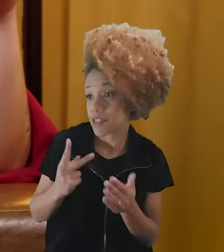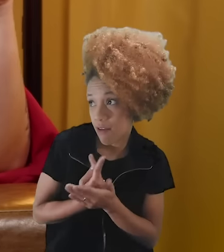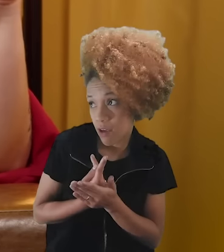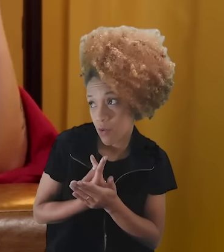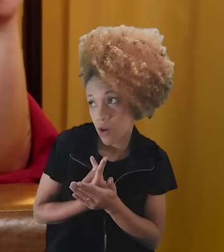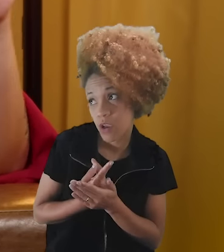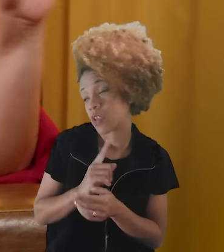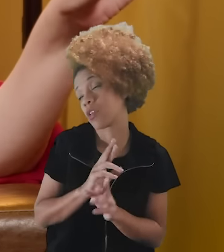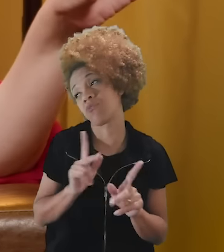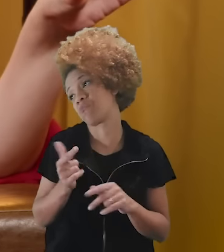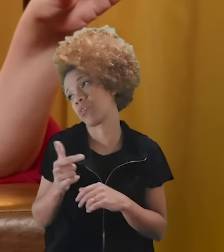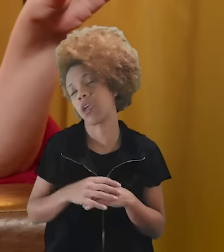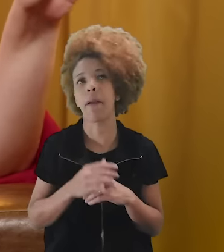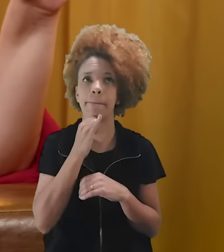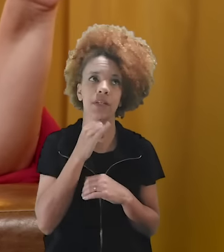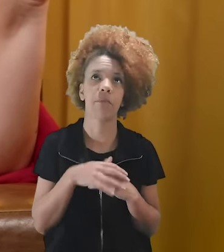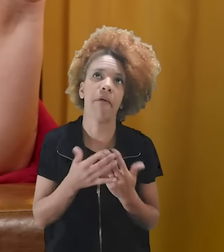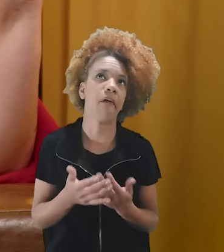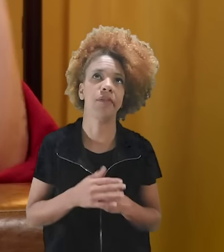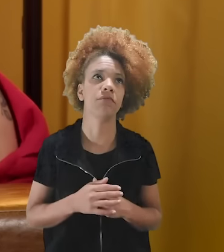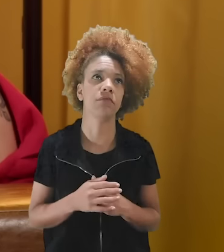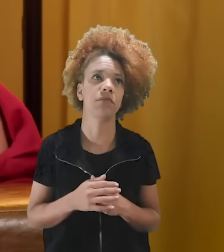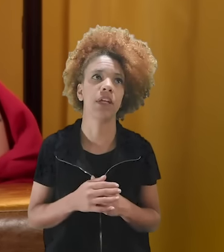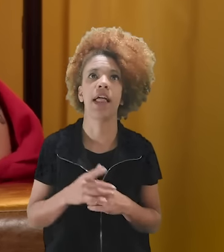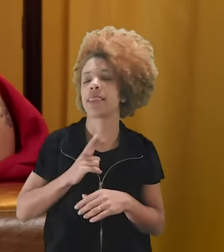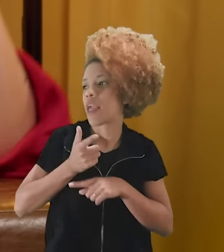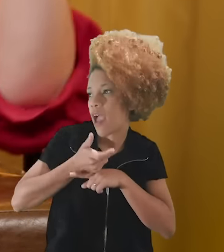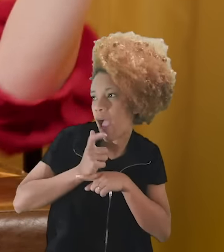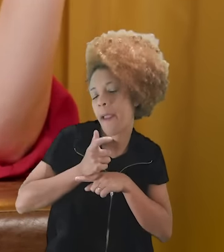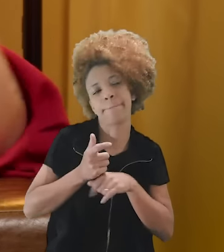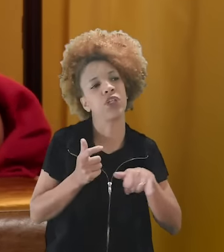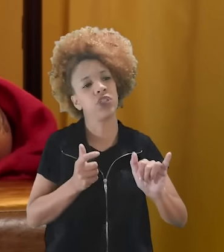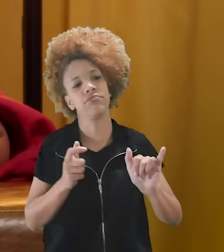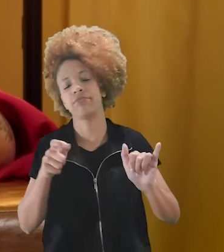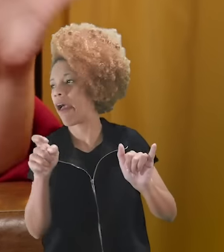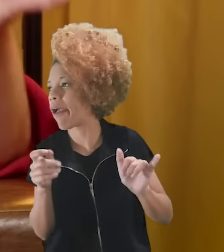um erro que não vai fazer diferença por exemplo ah ele tá sei lá pegou a arma x era arma y e foi